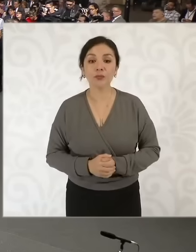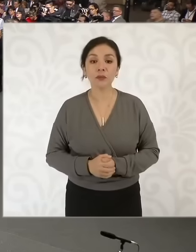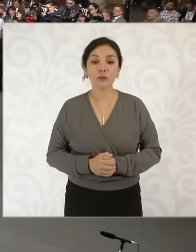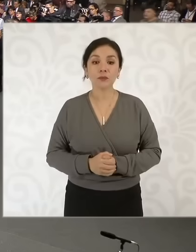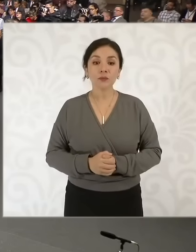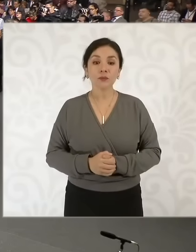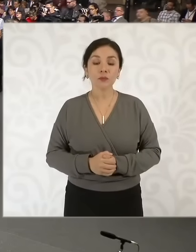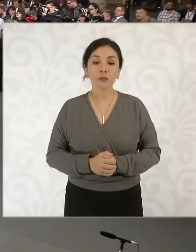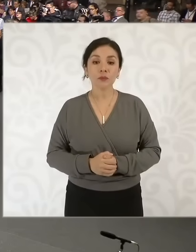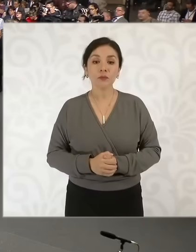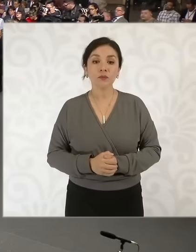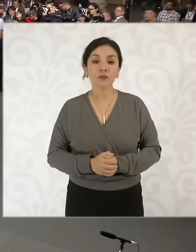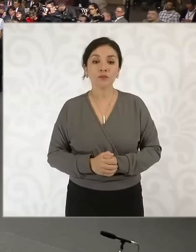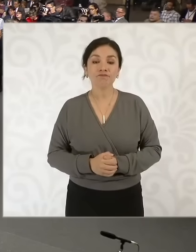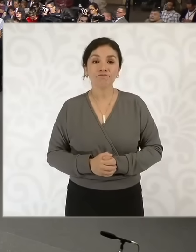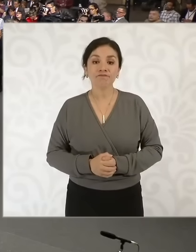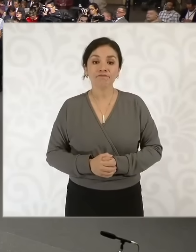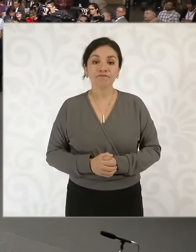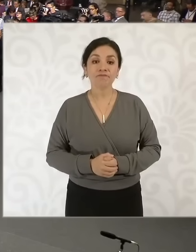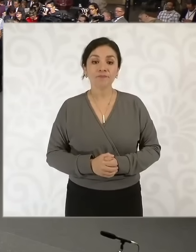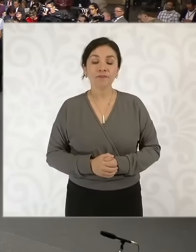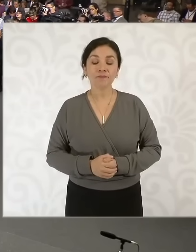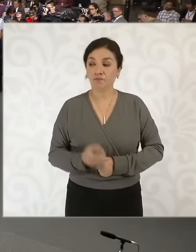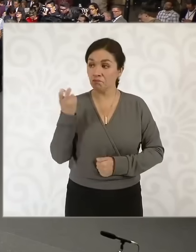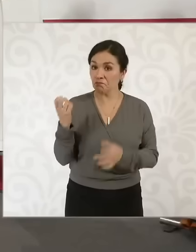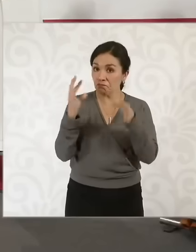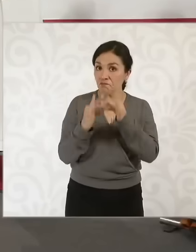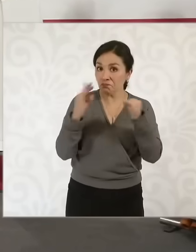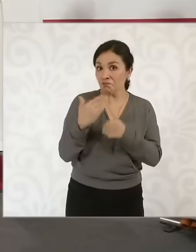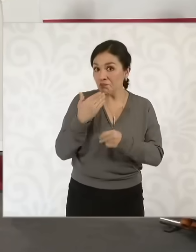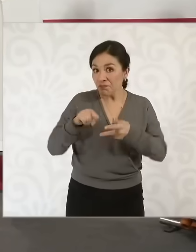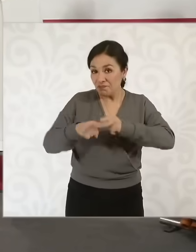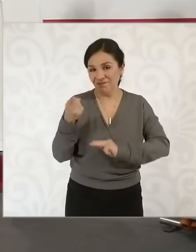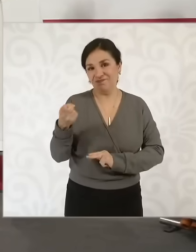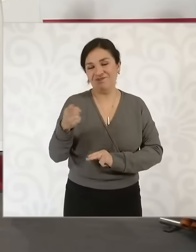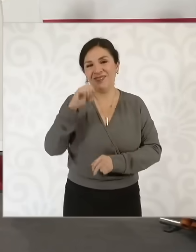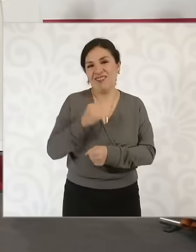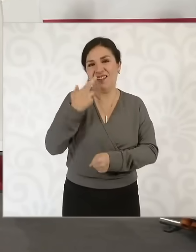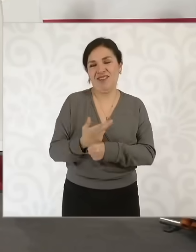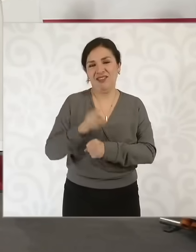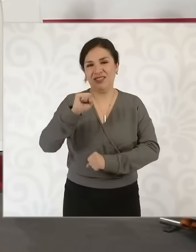Después de esa excelente introducción por parte del sector de Hacienda del contexto